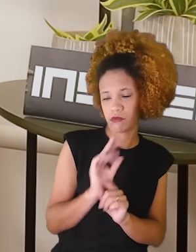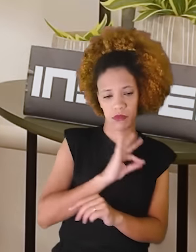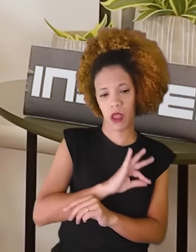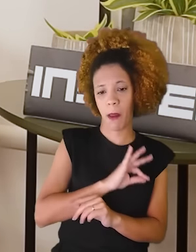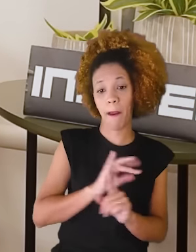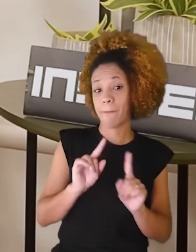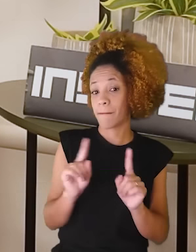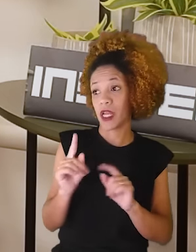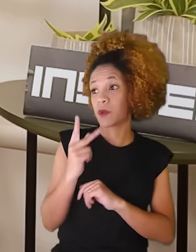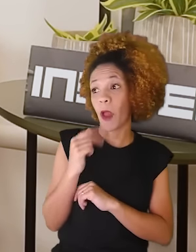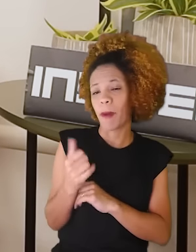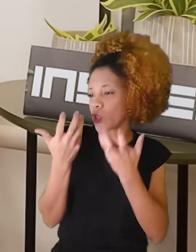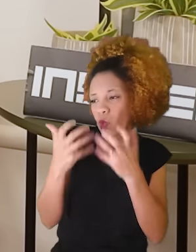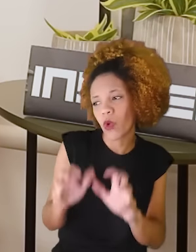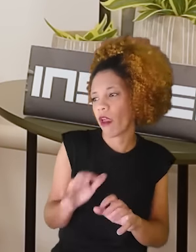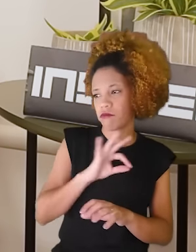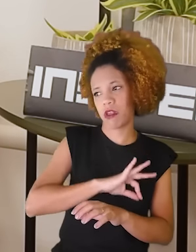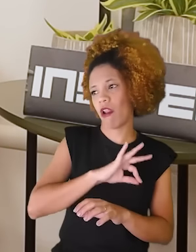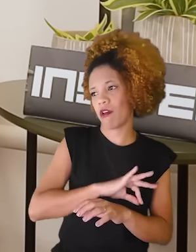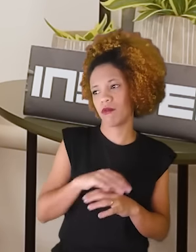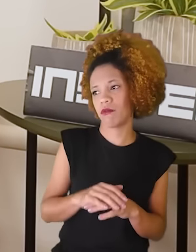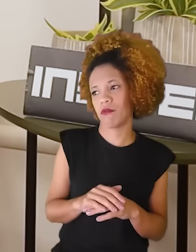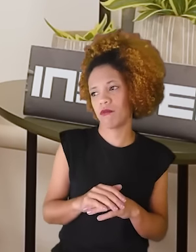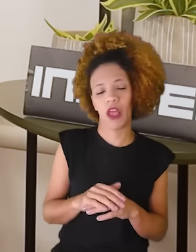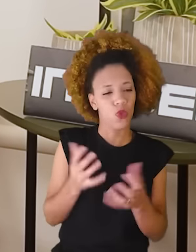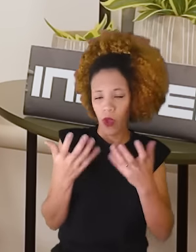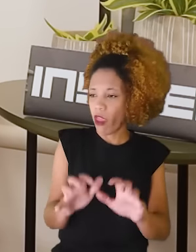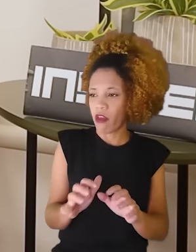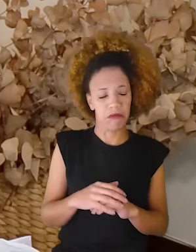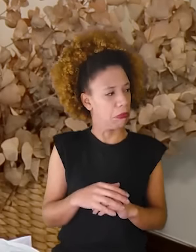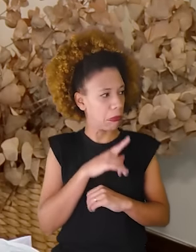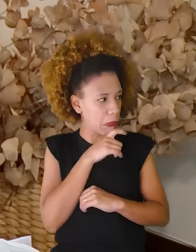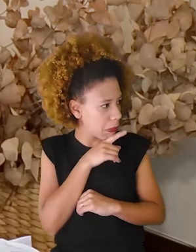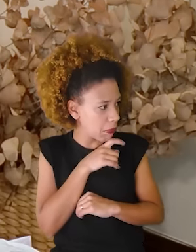repasso para eles porque eles não querem porque eles não querem o dinheiro jura mesmo é eles